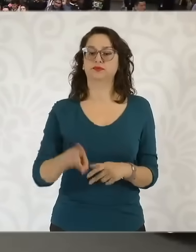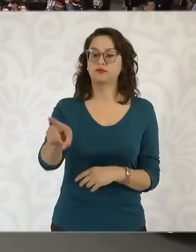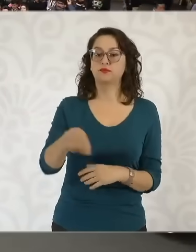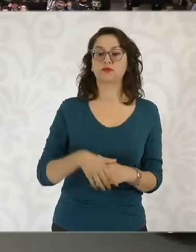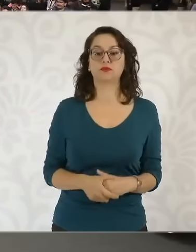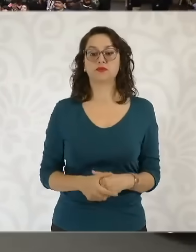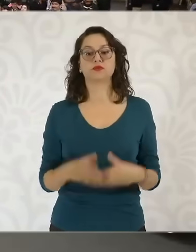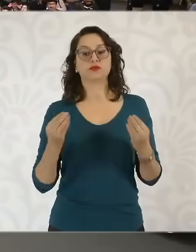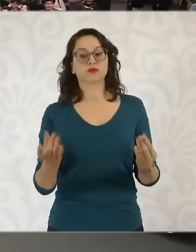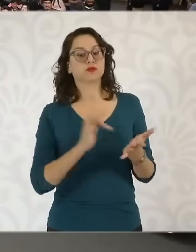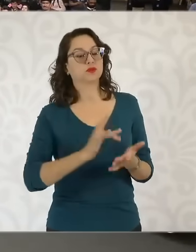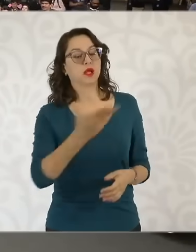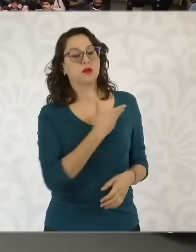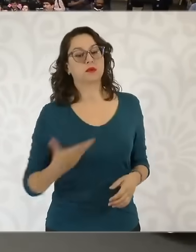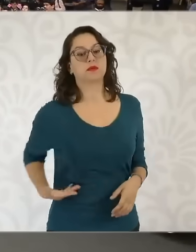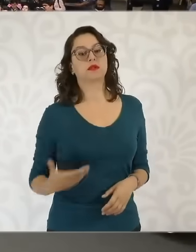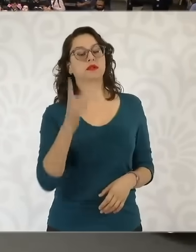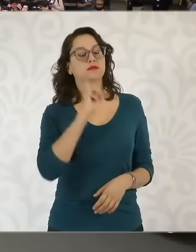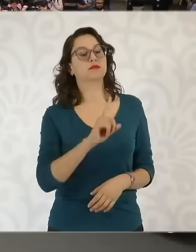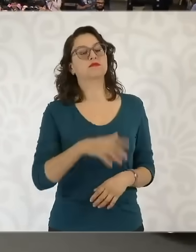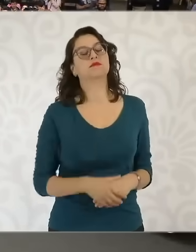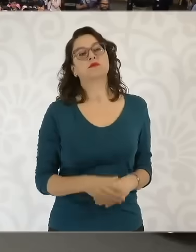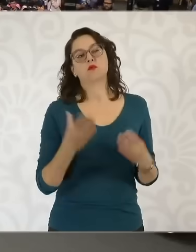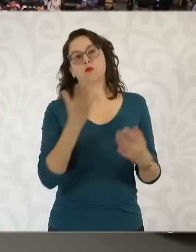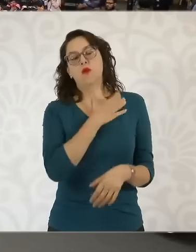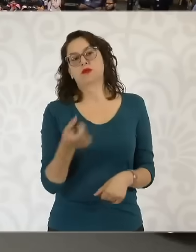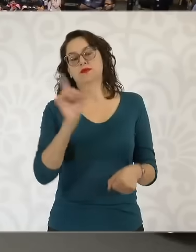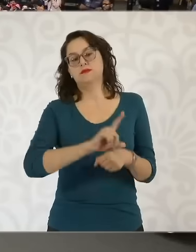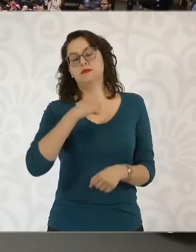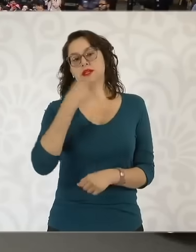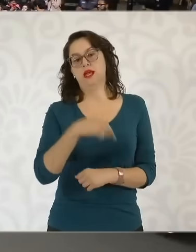gracias, presidenta. Muy buenos días. Gaspar Vela de Grupo Milenio. Preguntarle en primer lugar eh